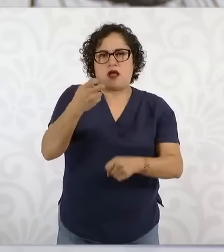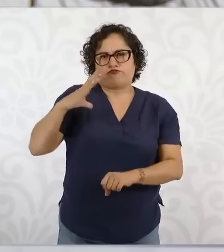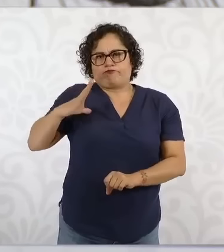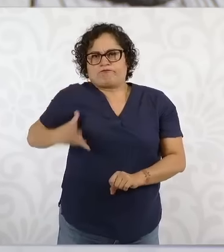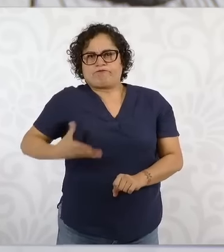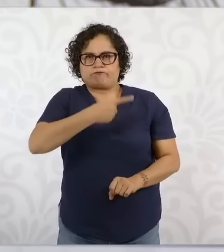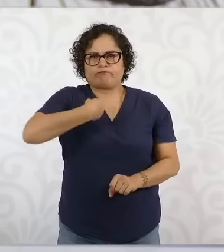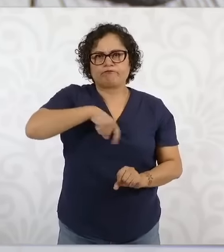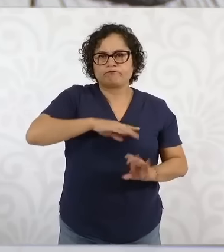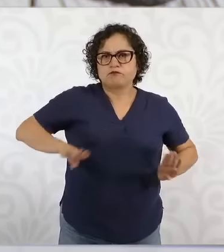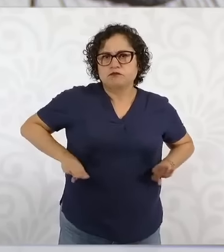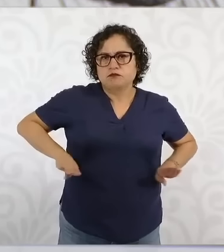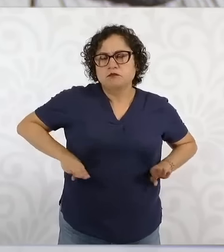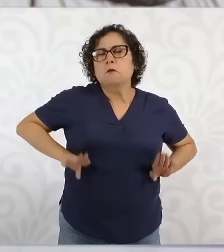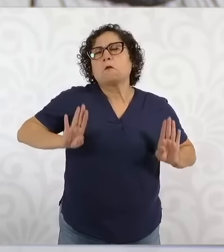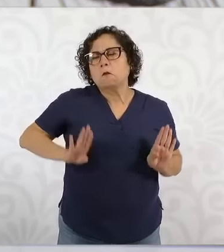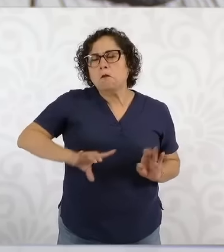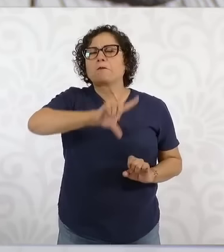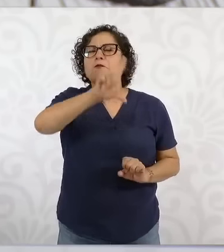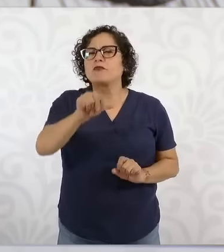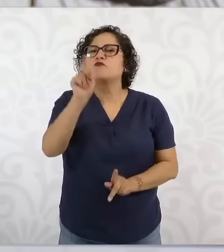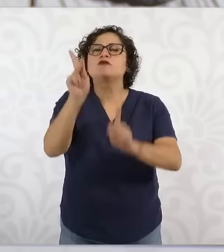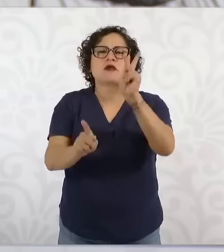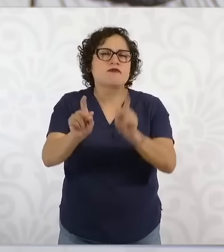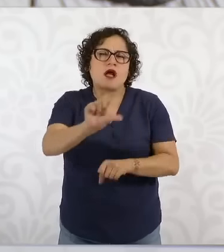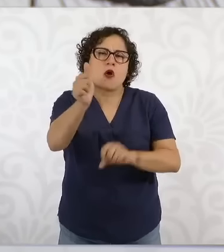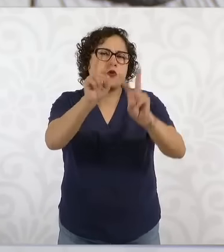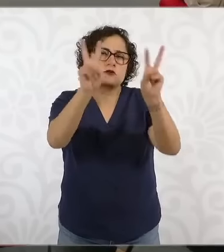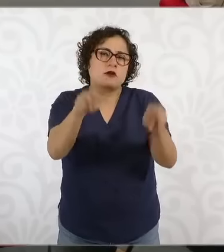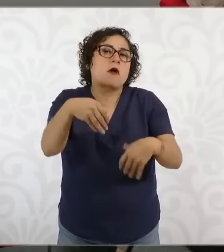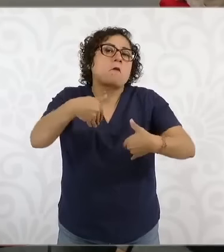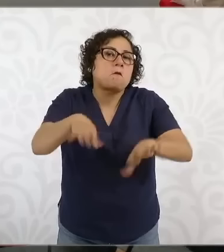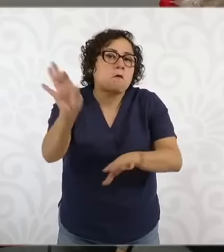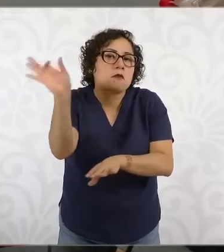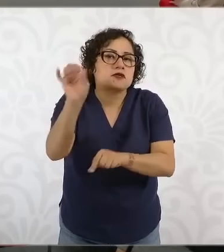otros temas también, hasta de fútbol. Yo creo que vamos a hablar. Muy bien. Por último, presidenta,